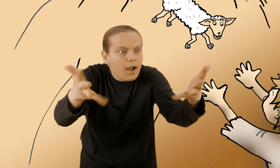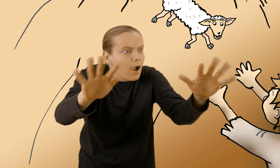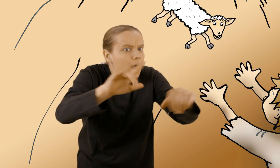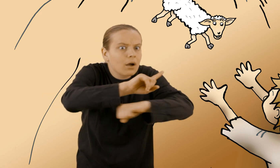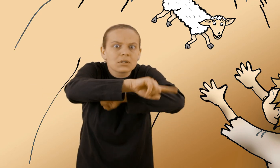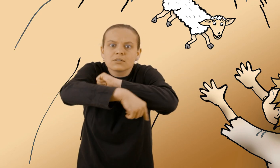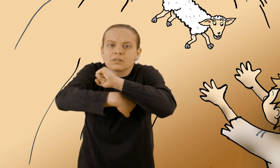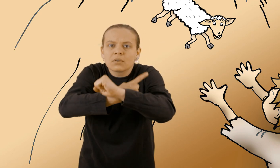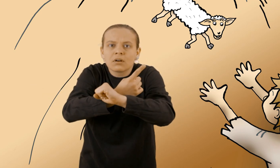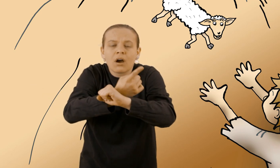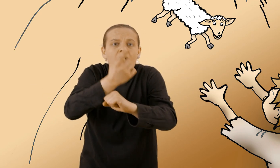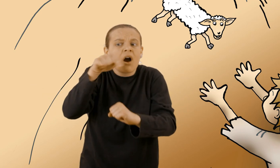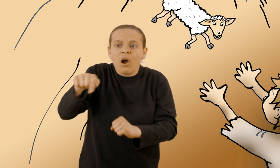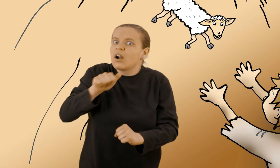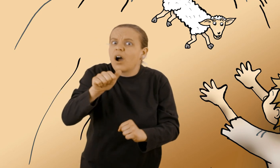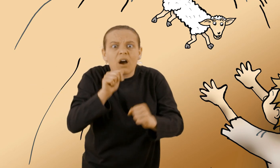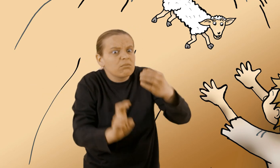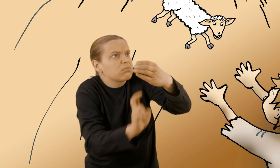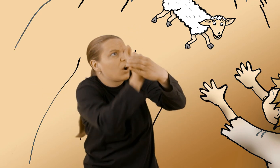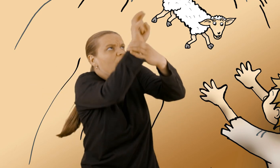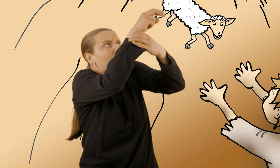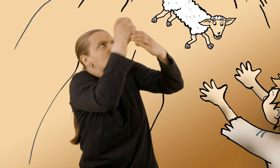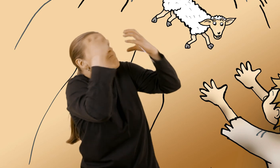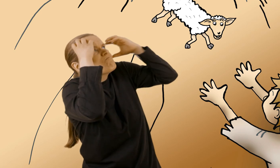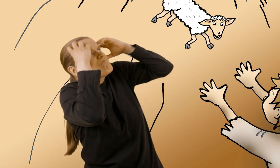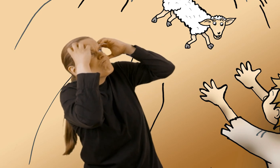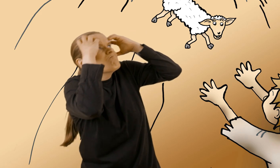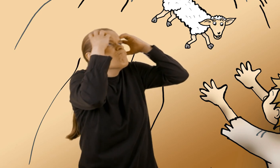Bilo mu je malo lakše jer su zmije otišle, ali i dalje ne može van,